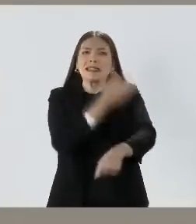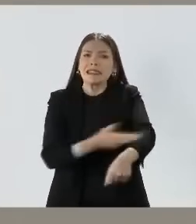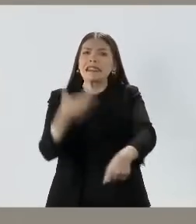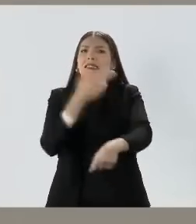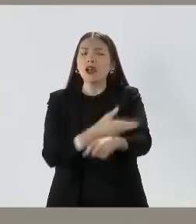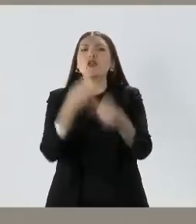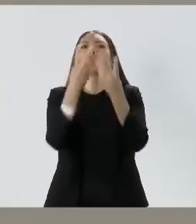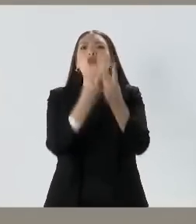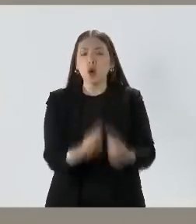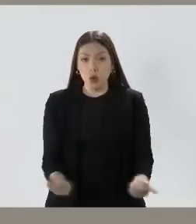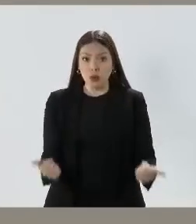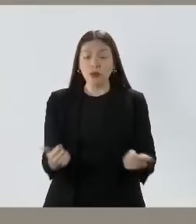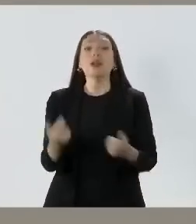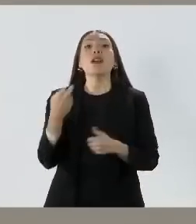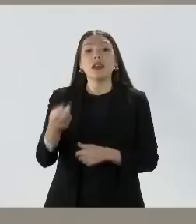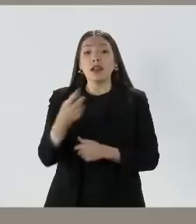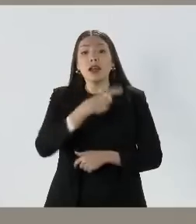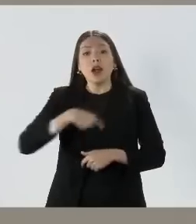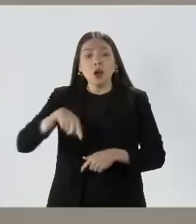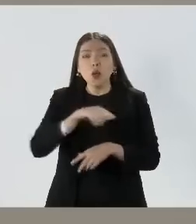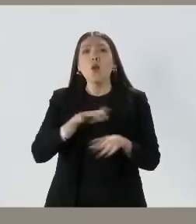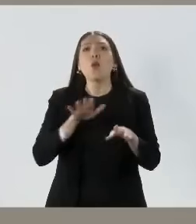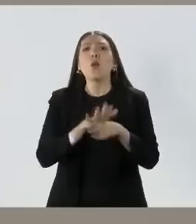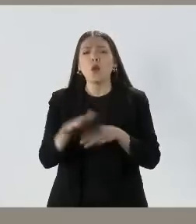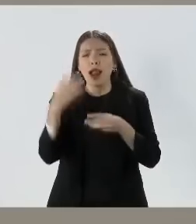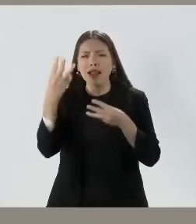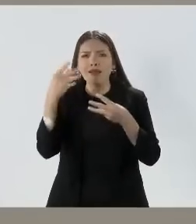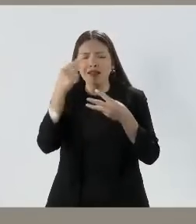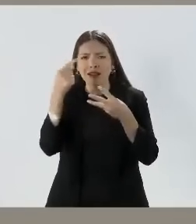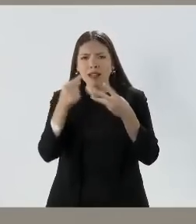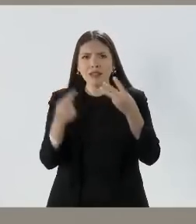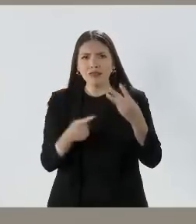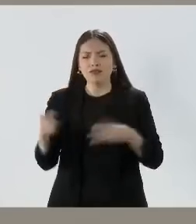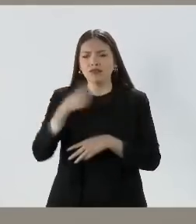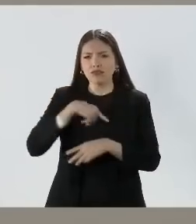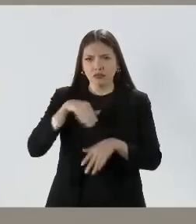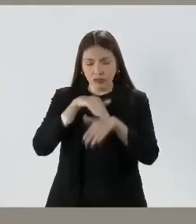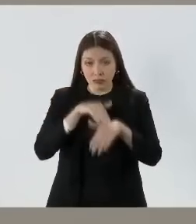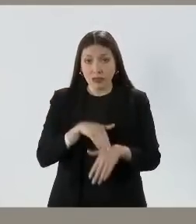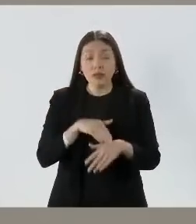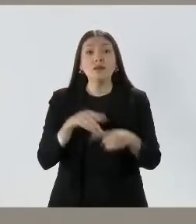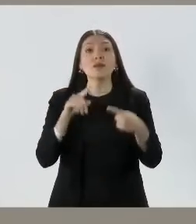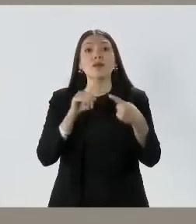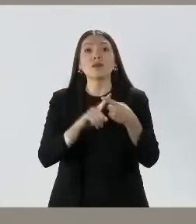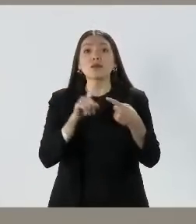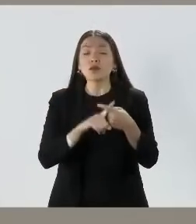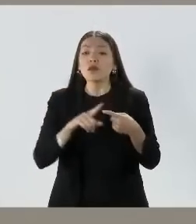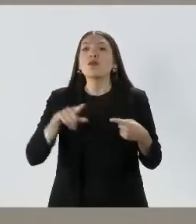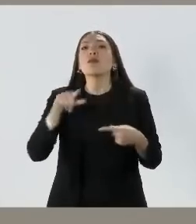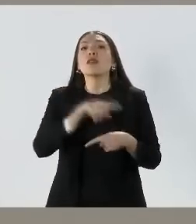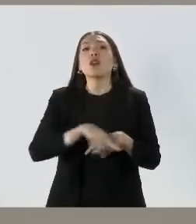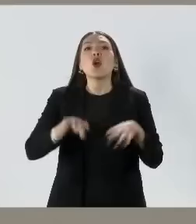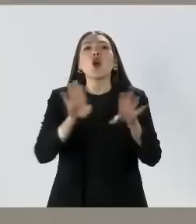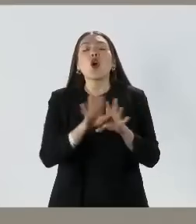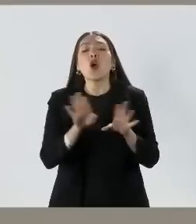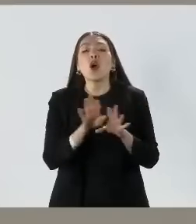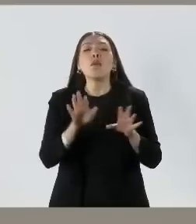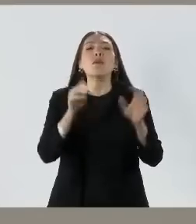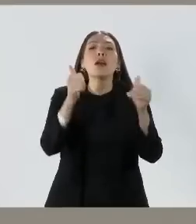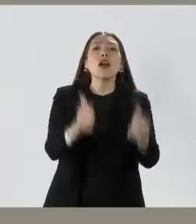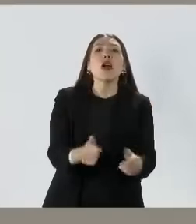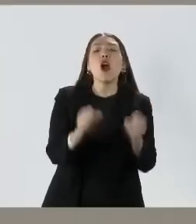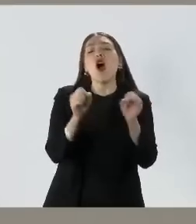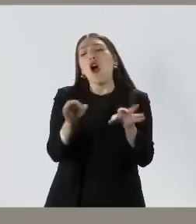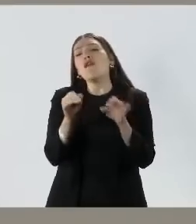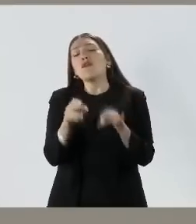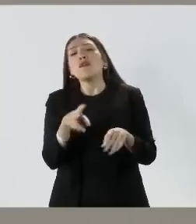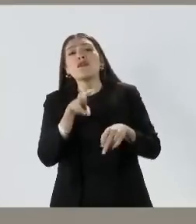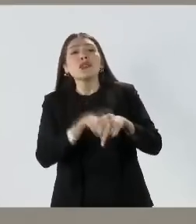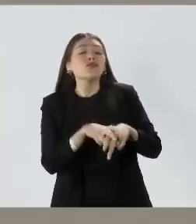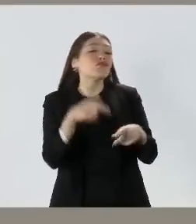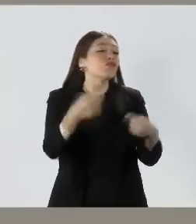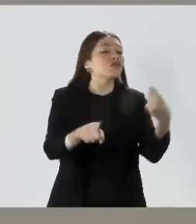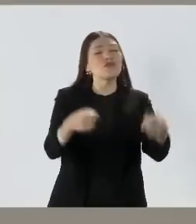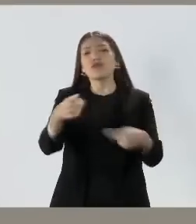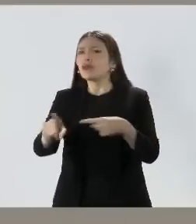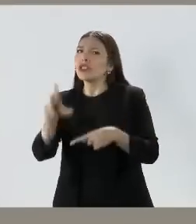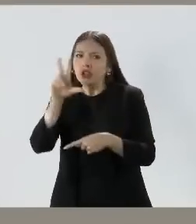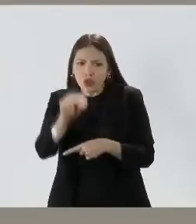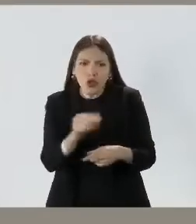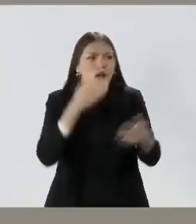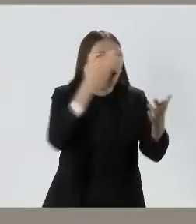los siguientes principios gobierno de territorio y no de escritorio gobierno atento atento gobierno